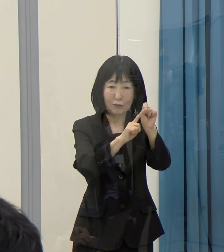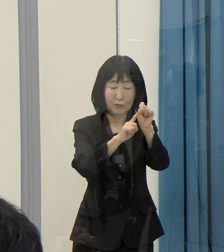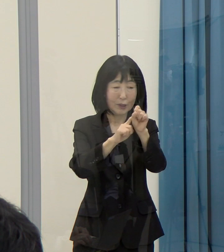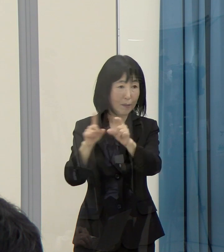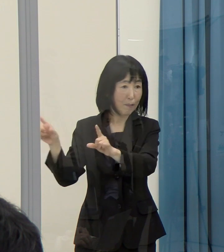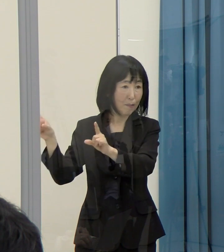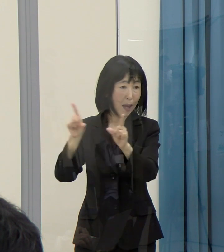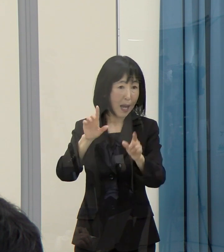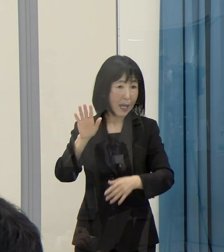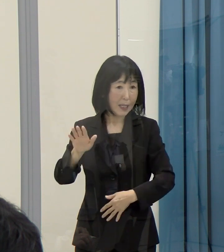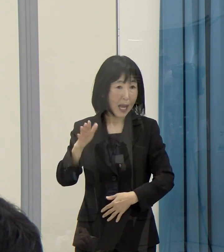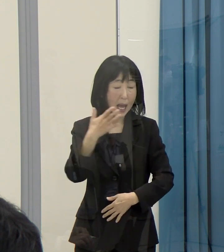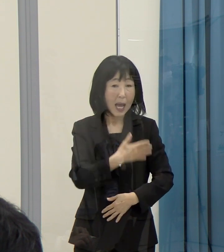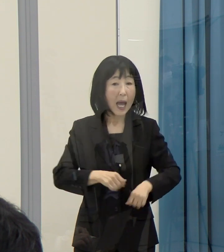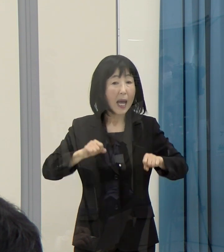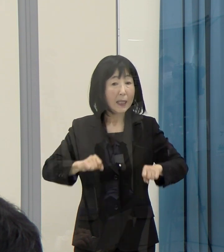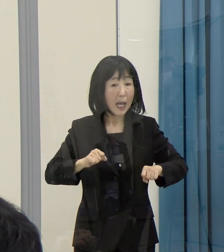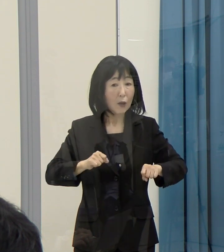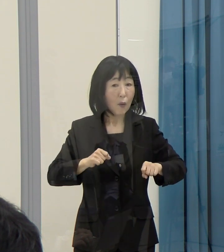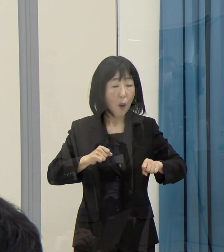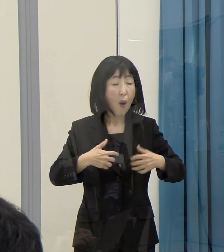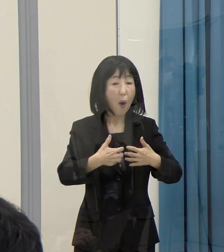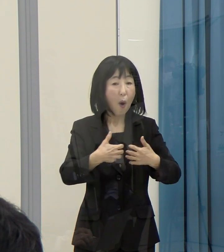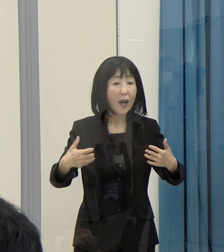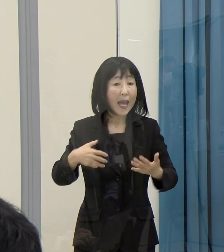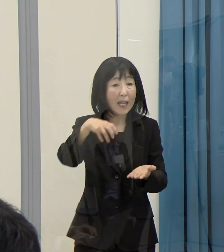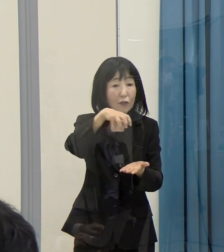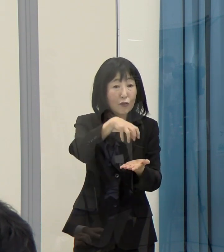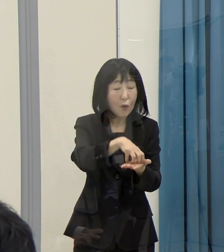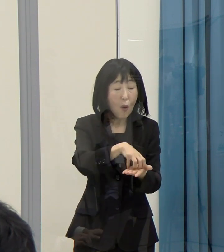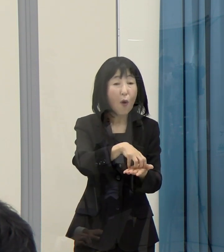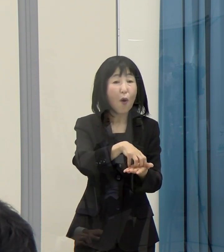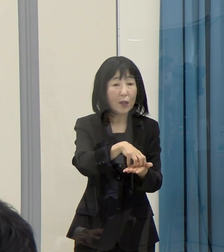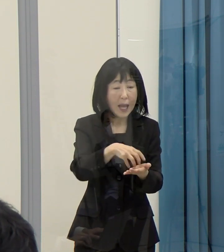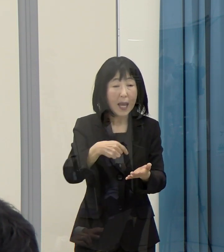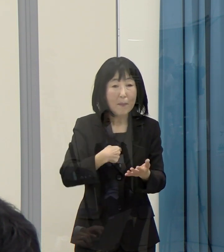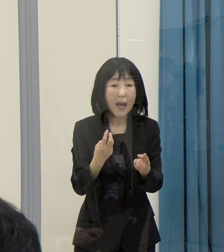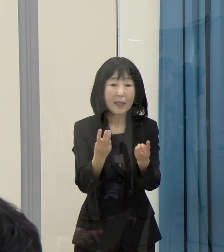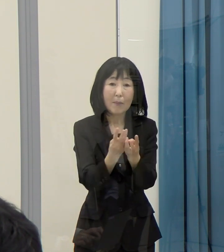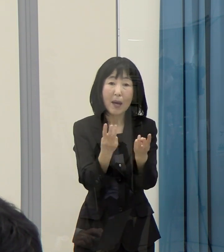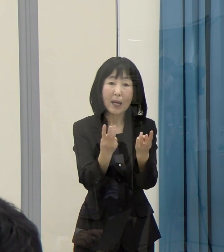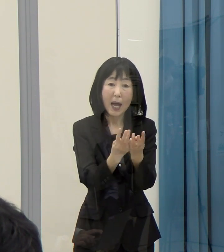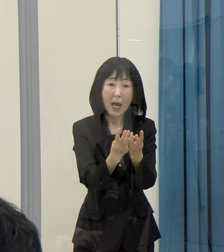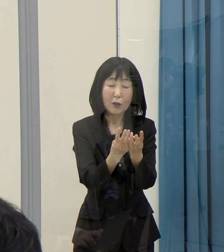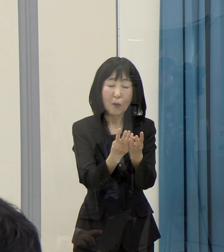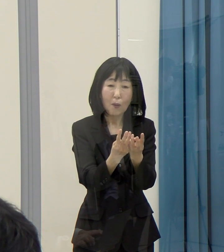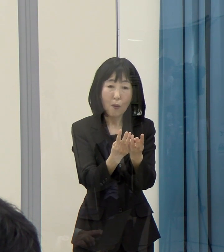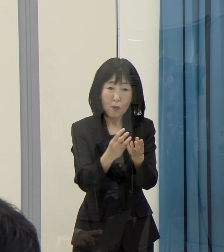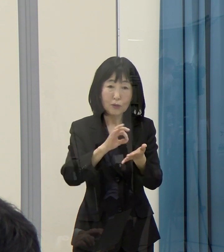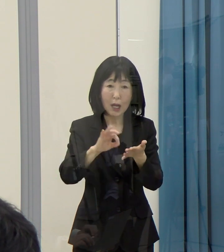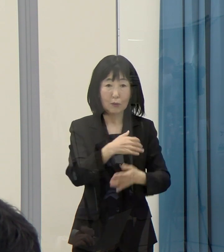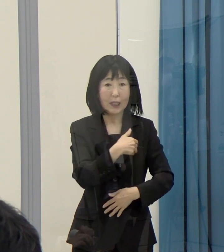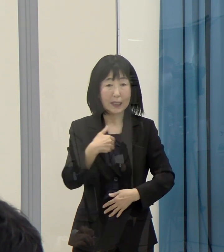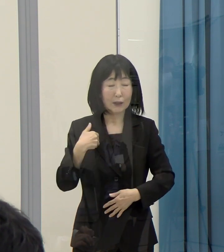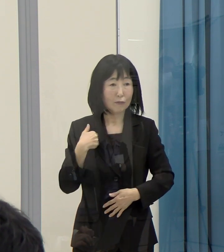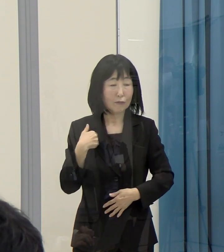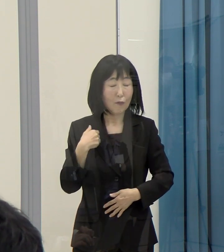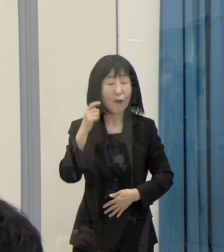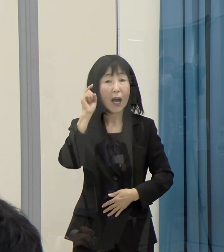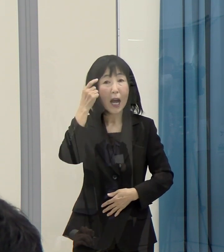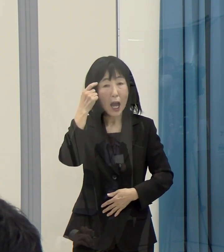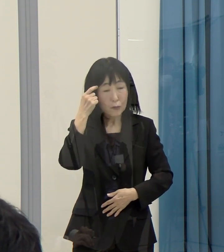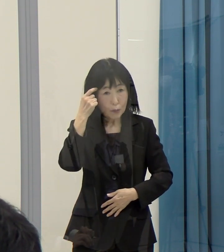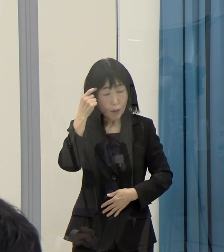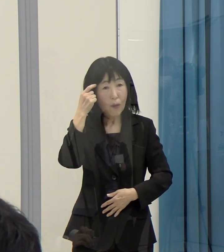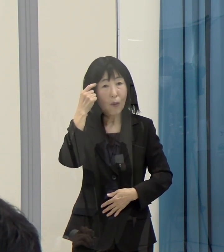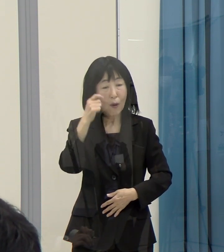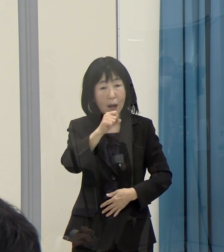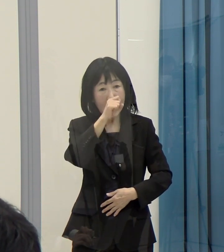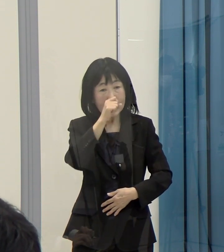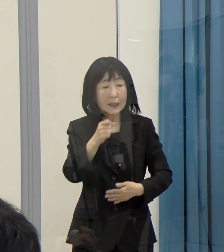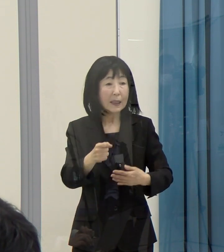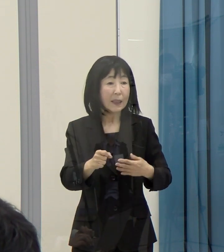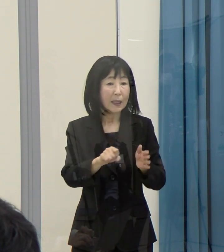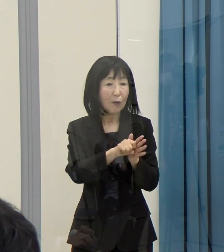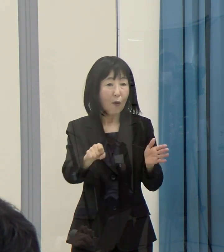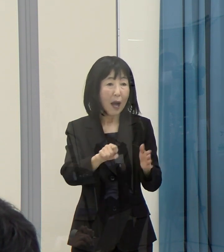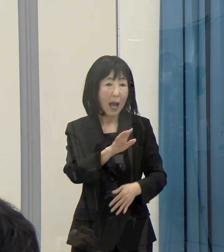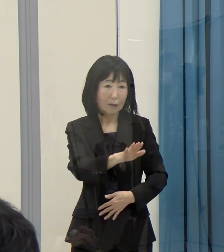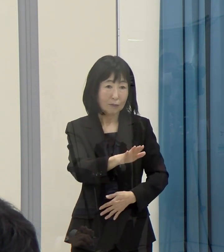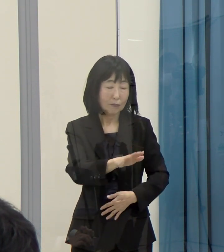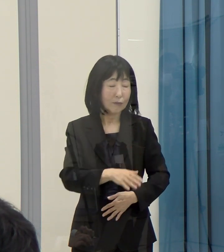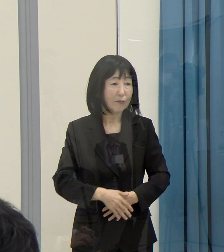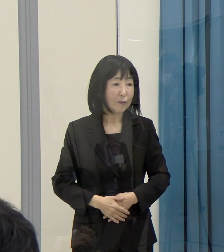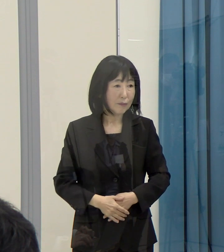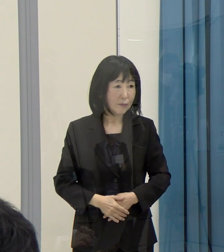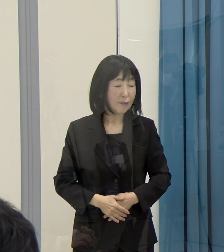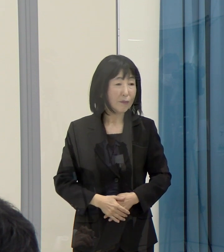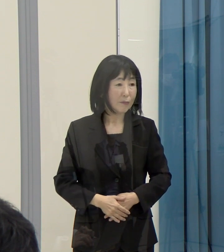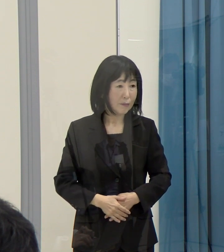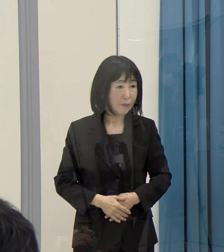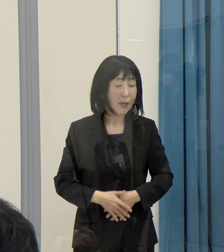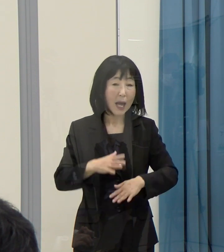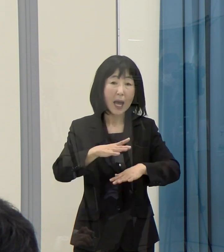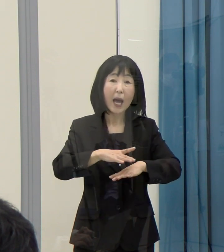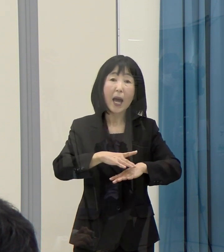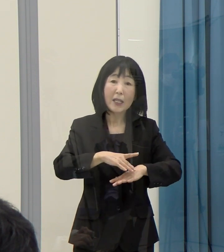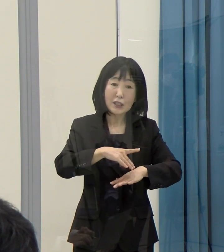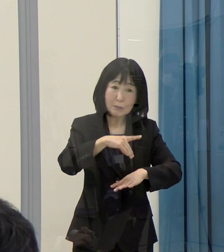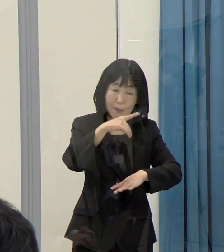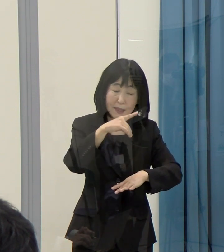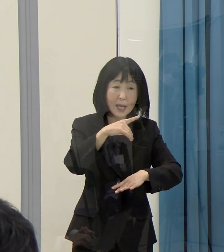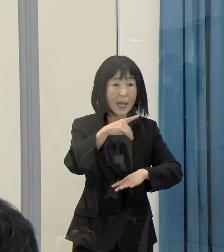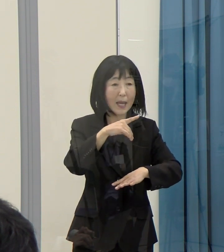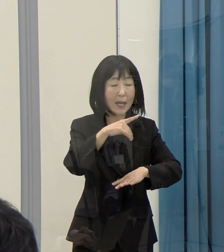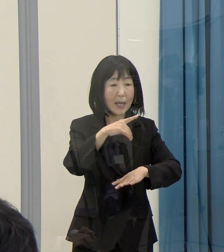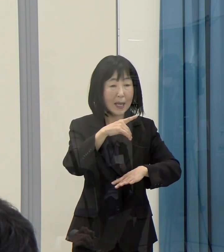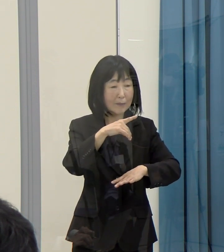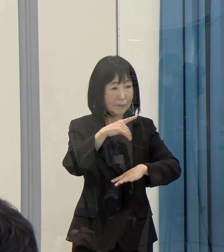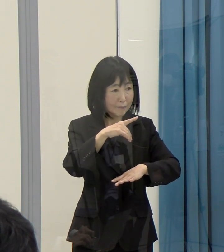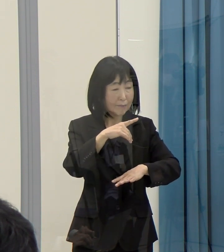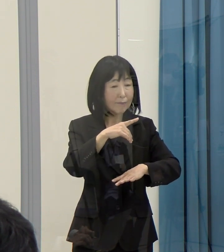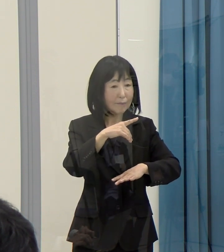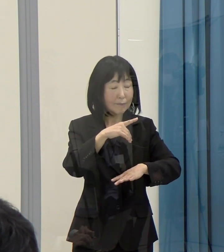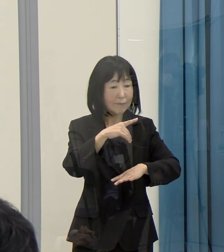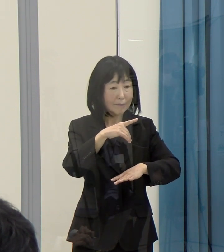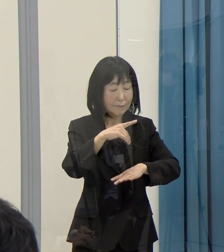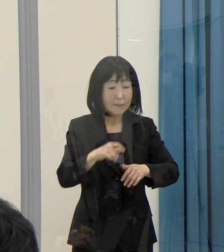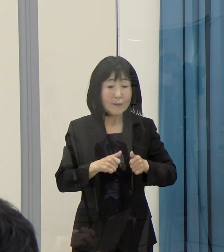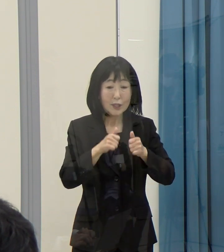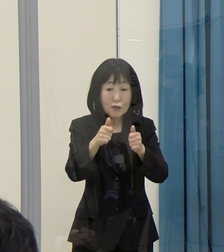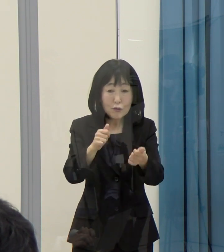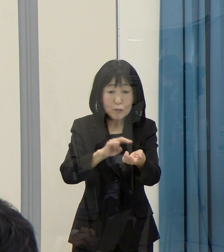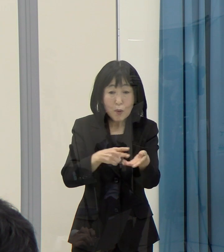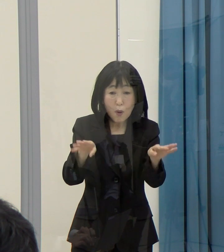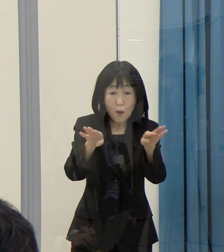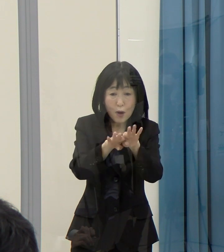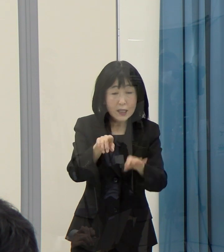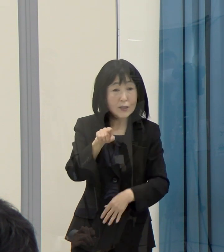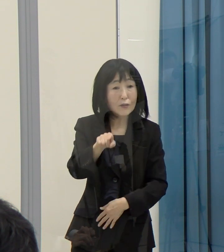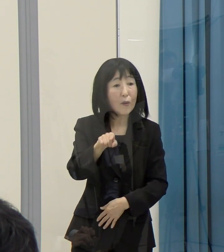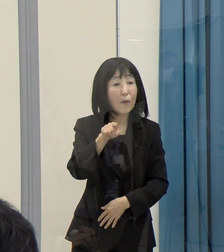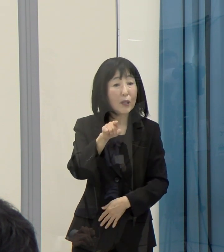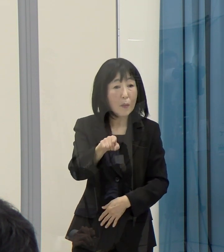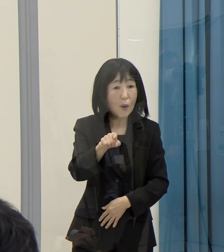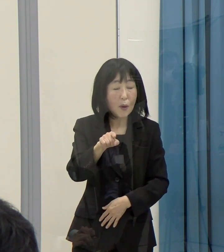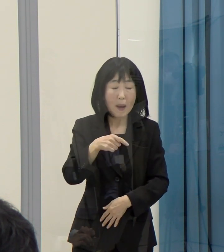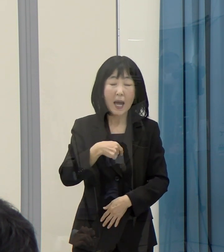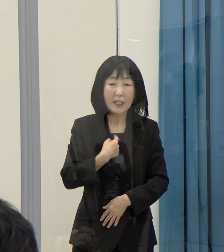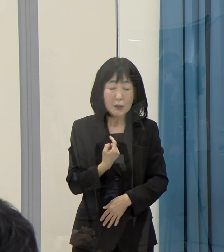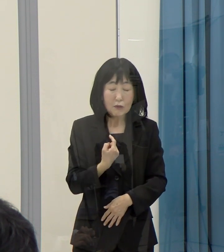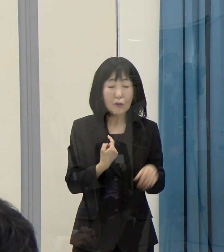健康保険証として、マイナンバーカードが利用できることについて考えると、いろいろメリットがあると思います。初めて診ていただく医療機関でも、ご本人の同意が必要ですが、